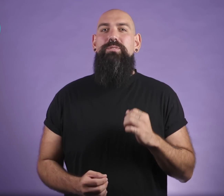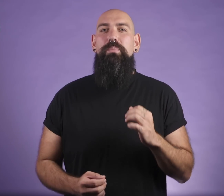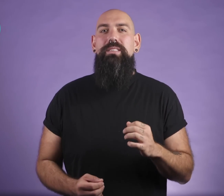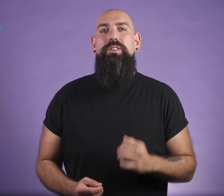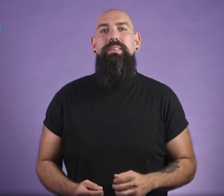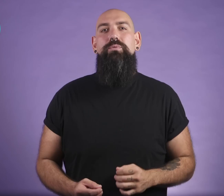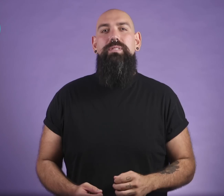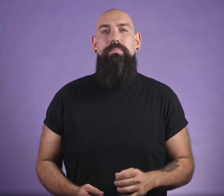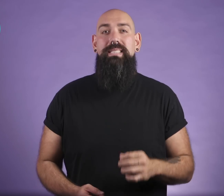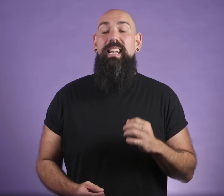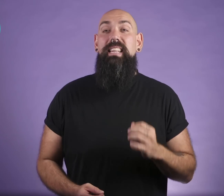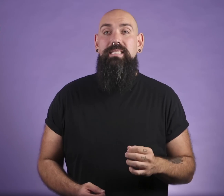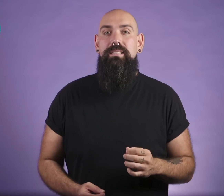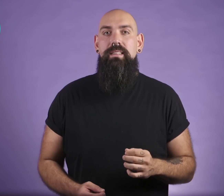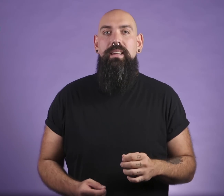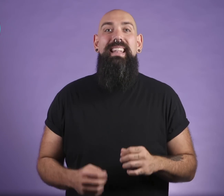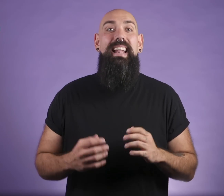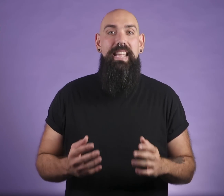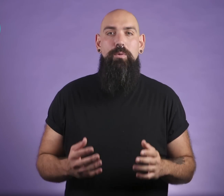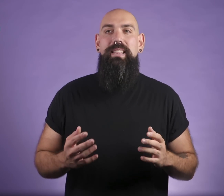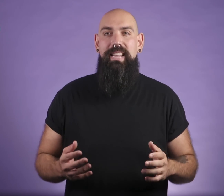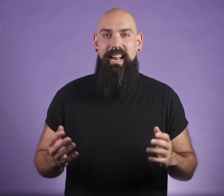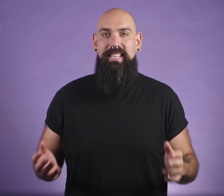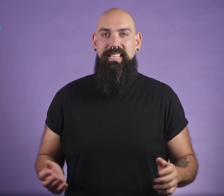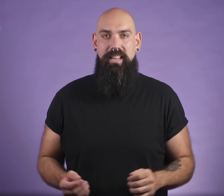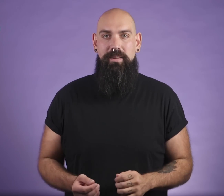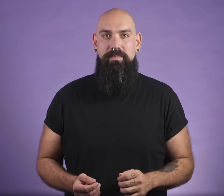sui principi su cui si basa la LIS, la Lingua dei Segni Italiana.